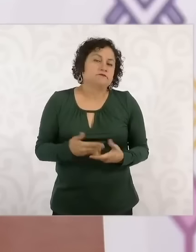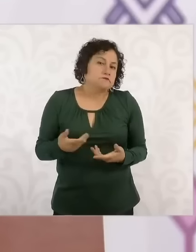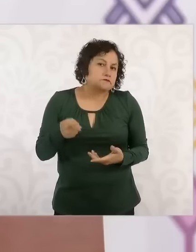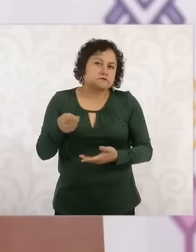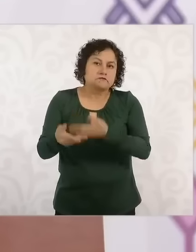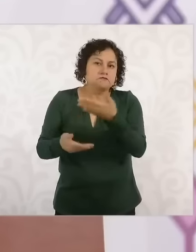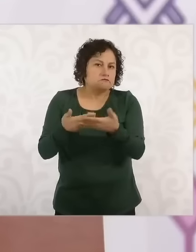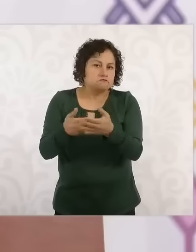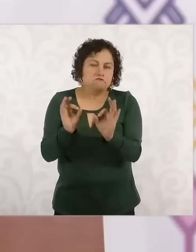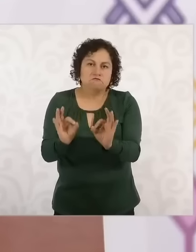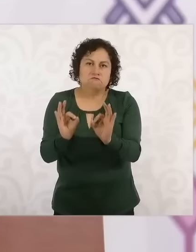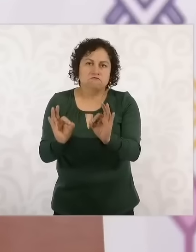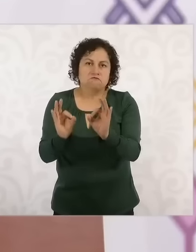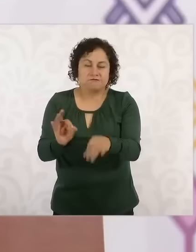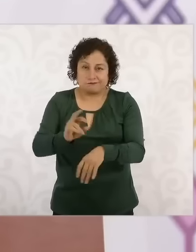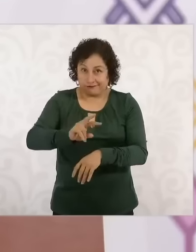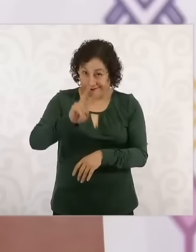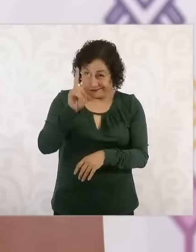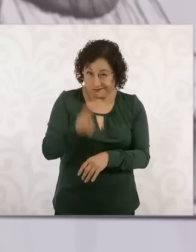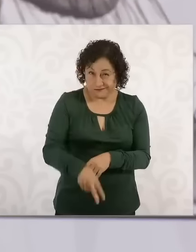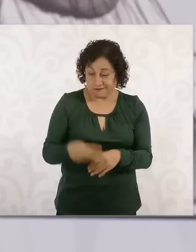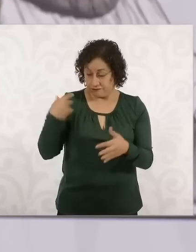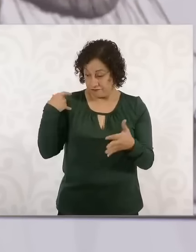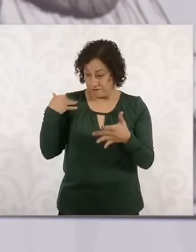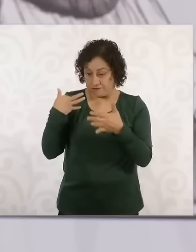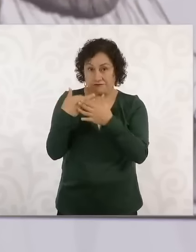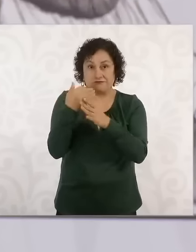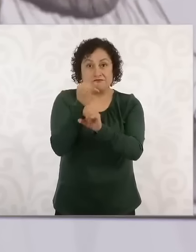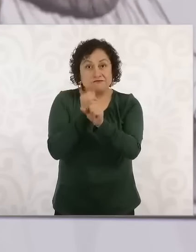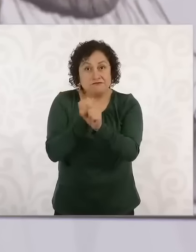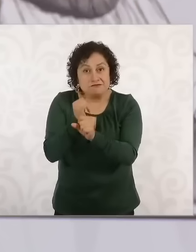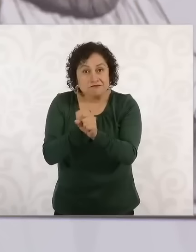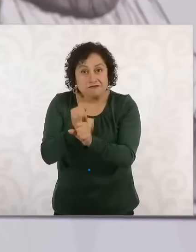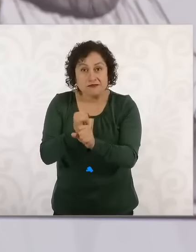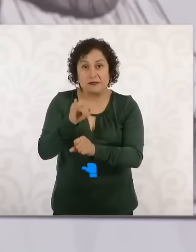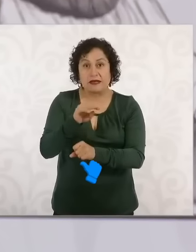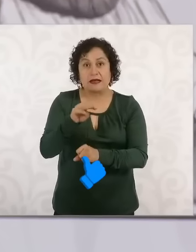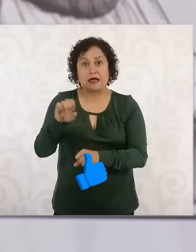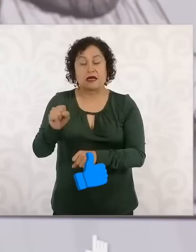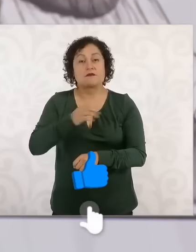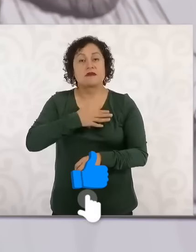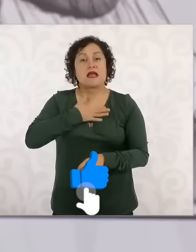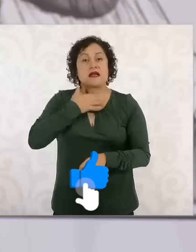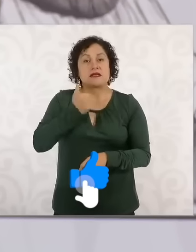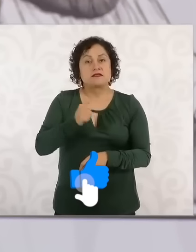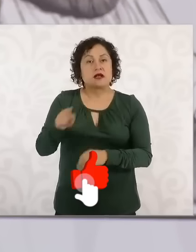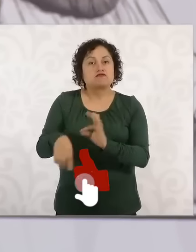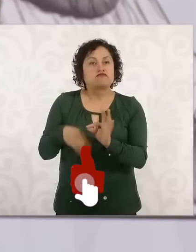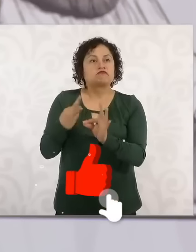Tenemos muchos estudios de lo que ha significado el IMS Bienestar antes y después del IM Bienestar.